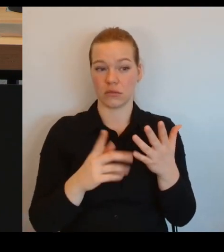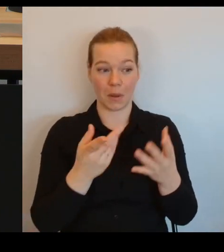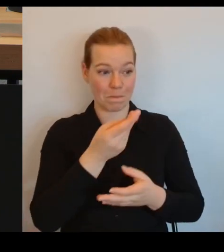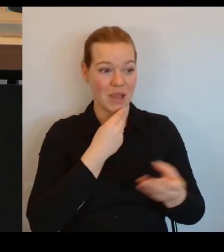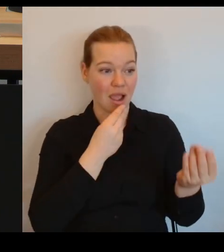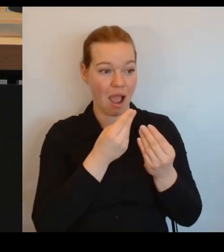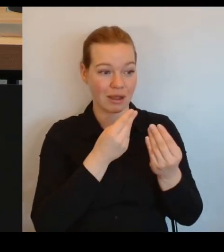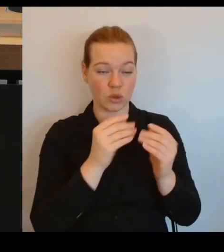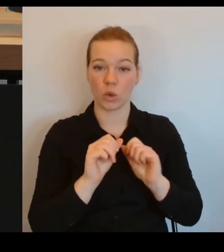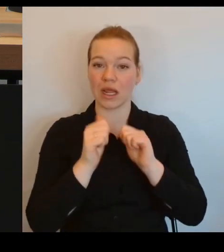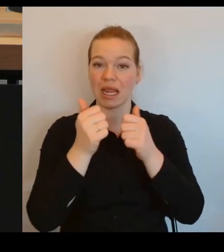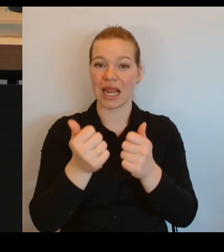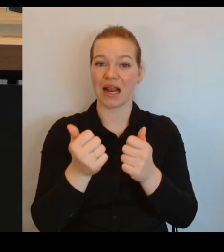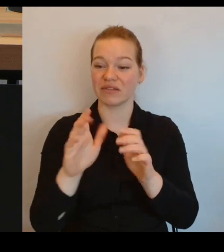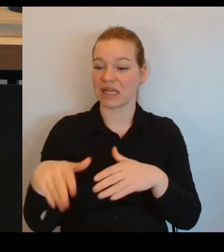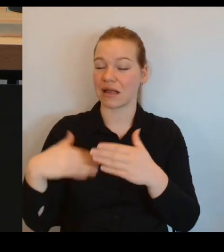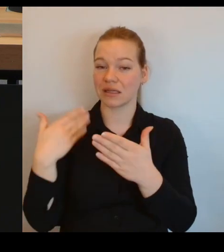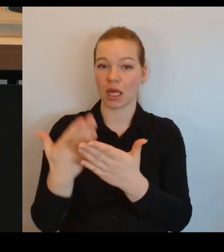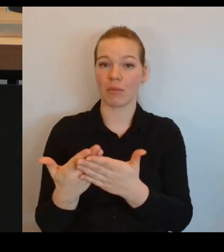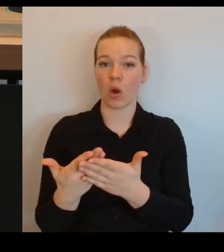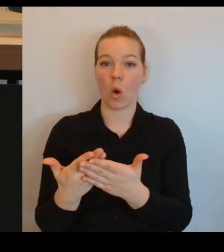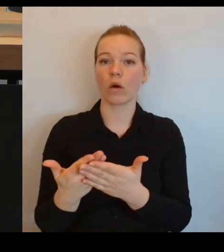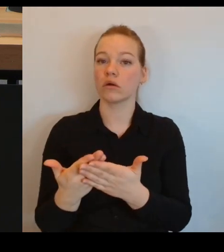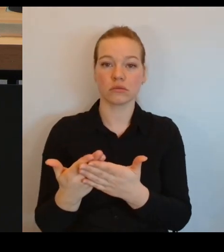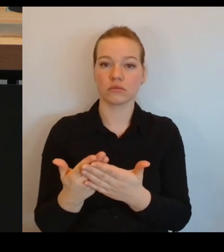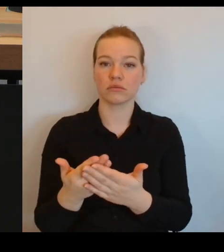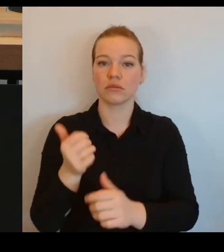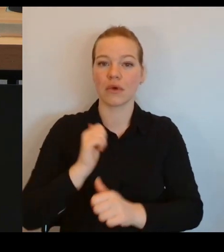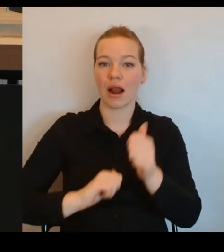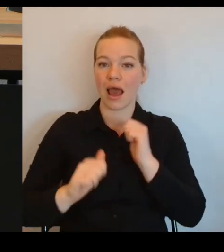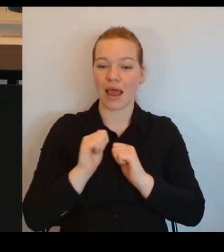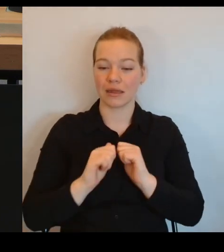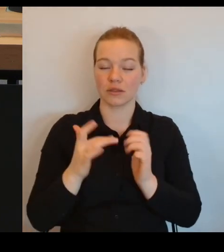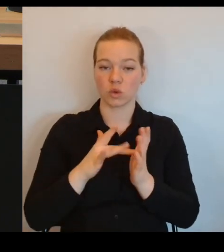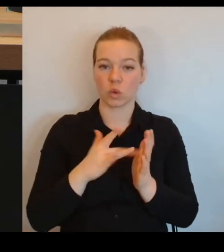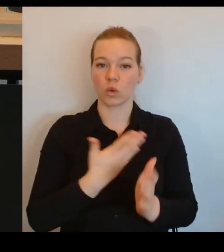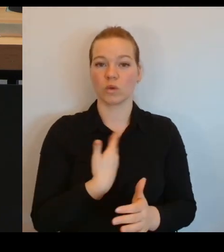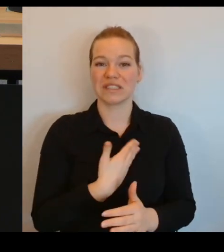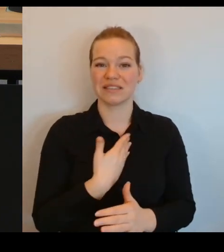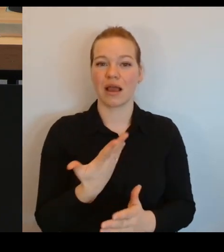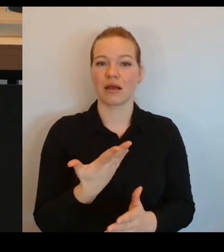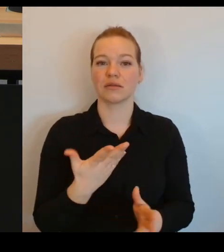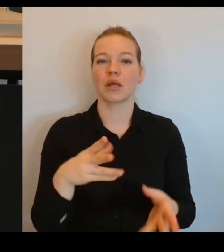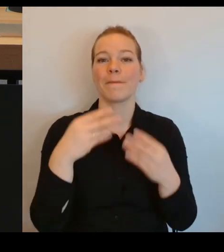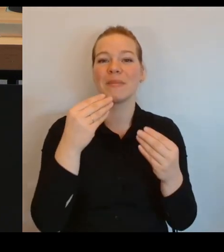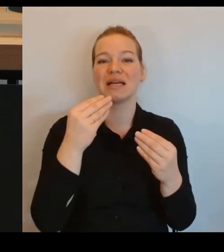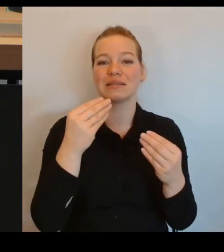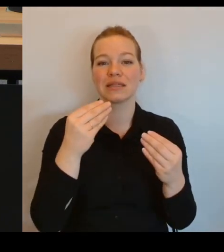Unsicherheit gekürzten Mitteln und nur vorläufigen Bescheiden von wenigen Monaten. Darauf hat auch die Präsidentin des Rechnungshofs hingewiesen.